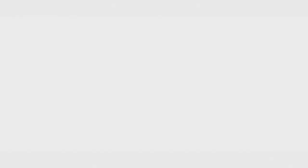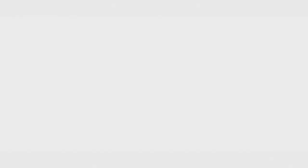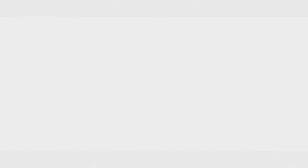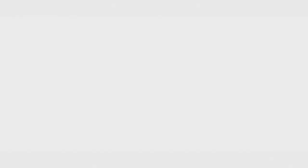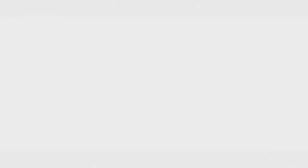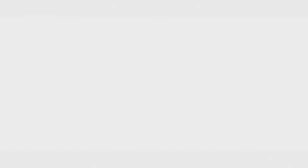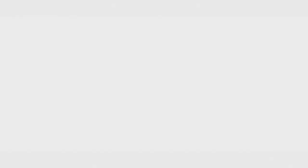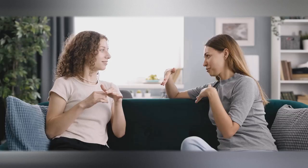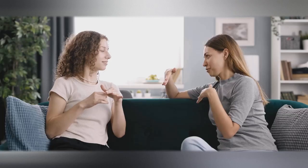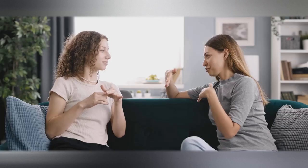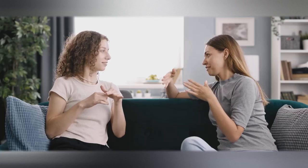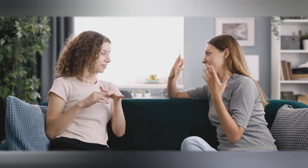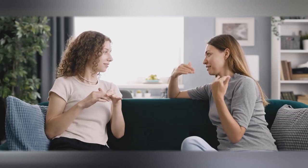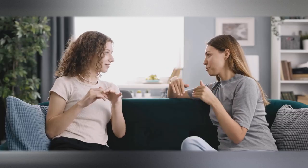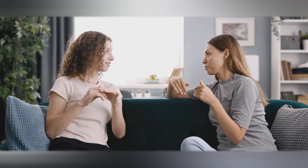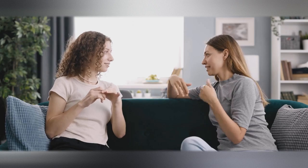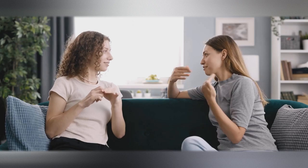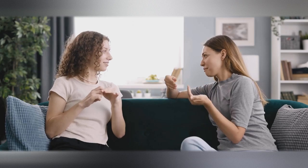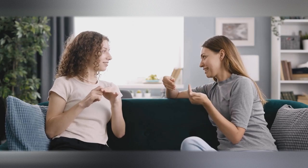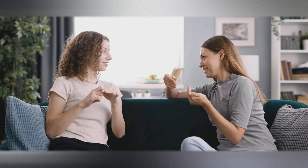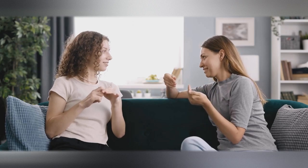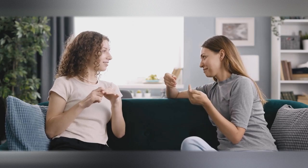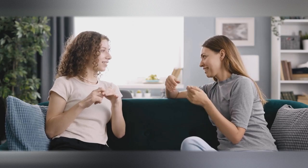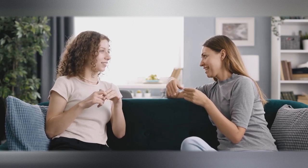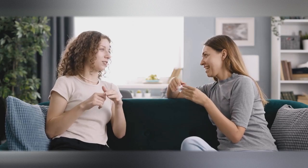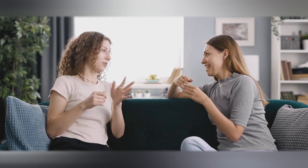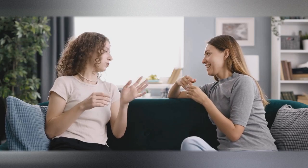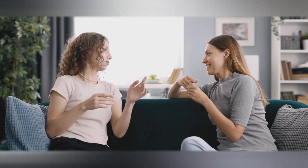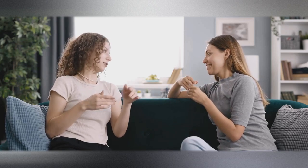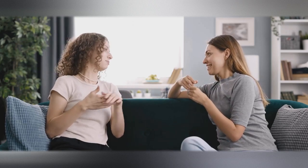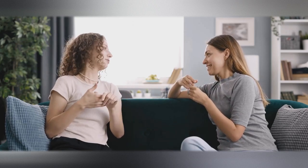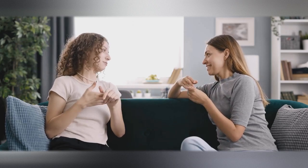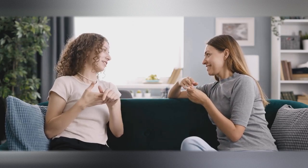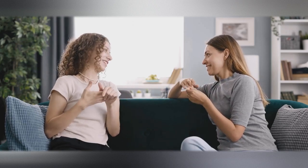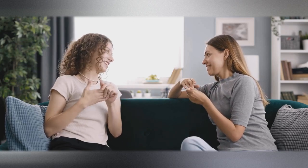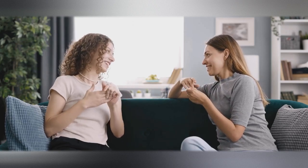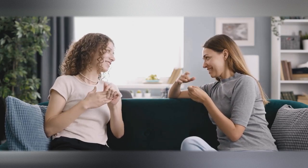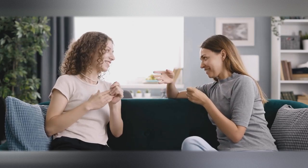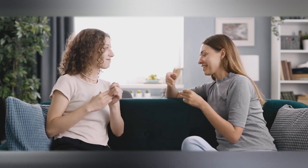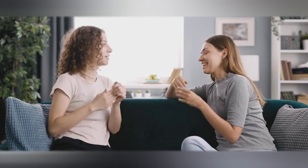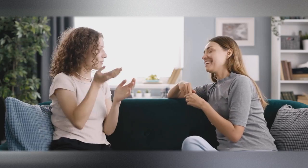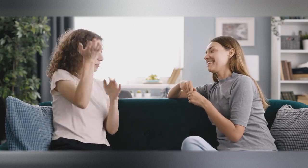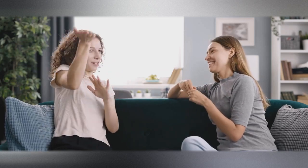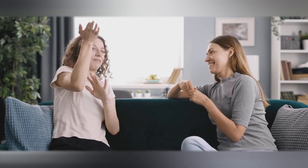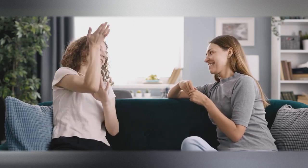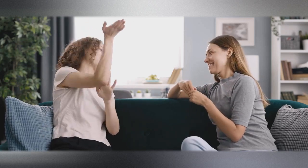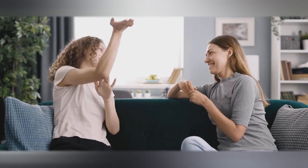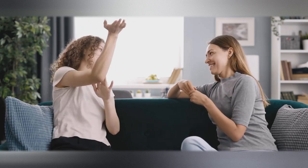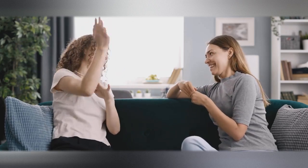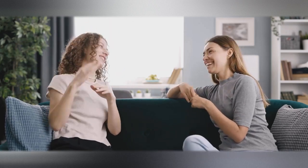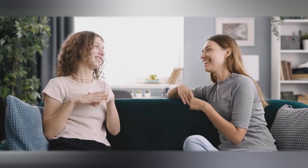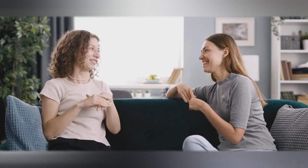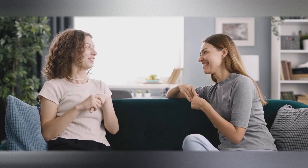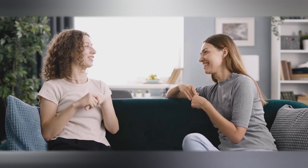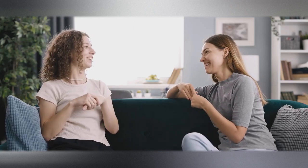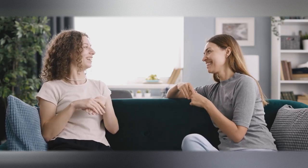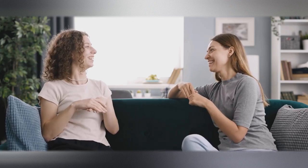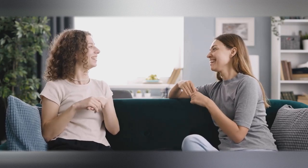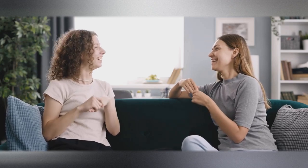قول: "أُفضّل النوم الآن". هذا يُعبّر عن رغبةٍ مُستمرة. مثالٌ آخر